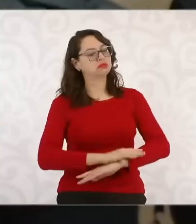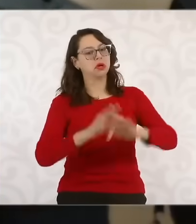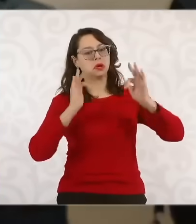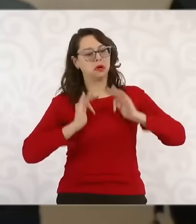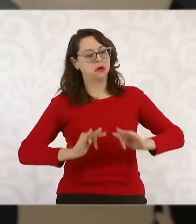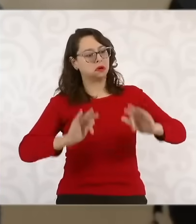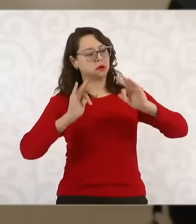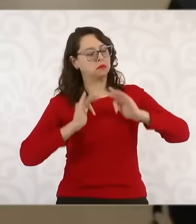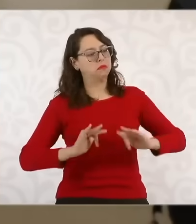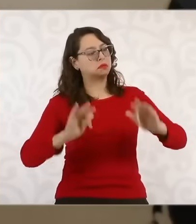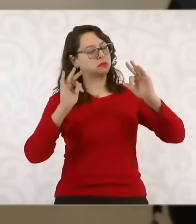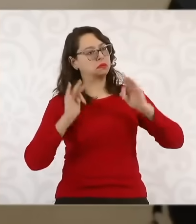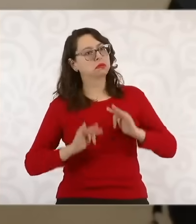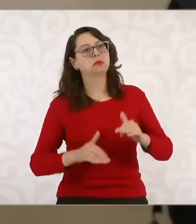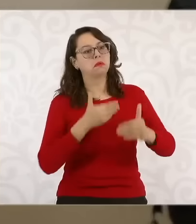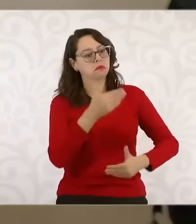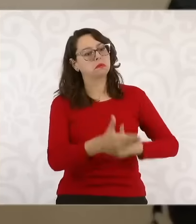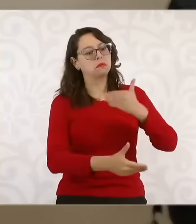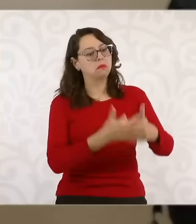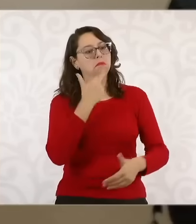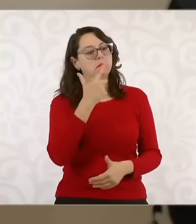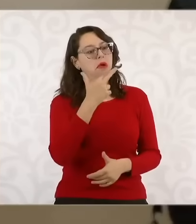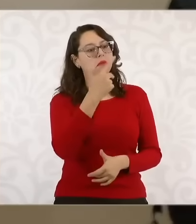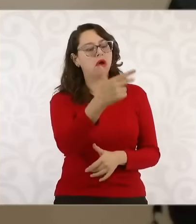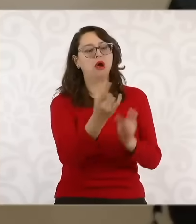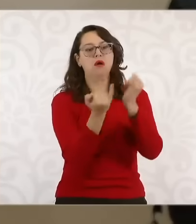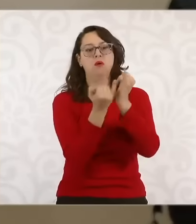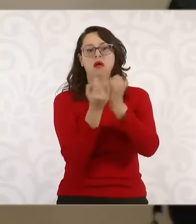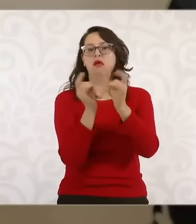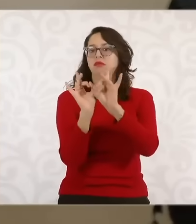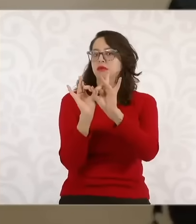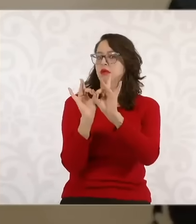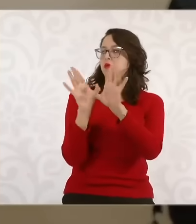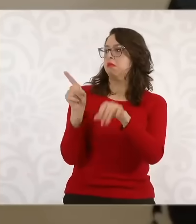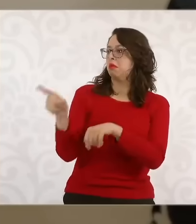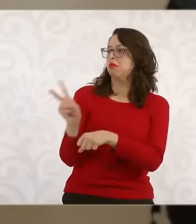en Venezuela y los señalamientos de políticos estadounidenses sobre el crimen organizado en